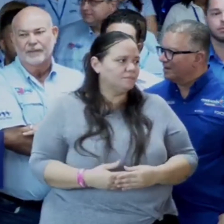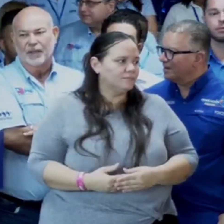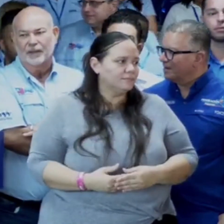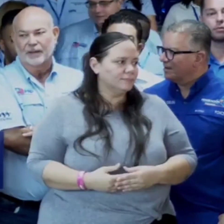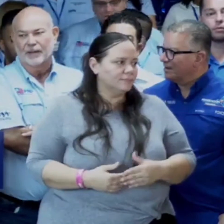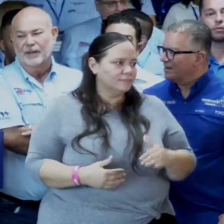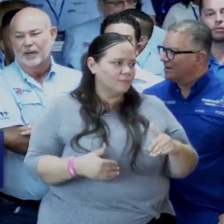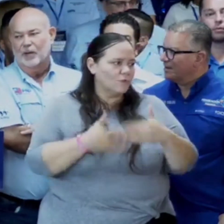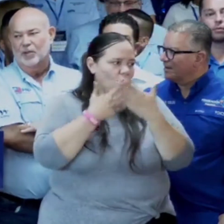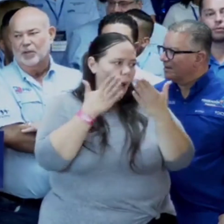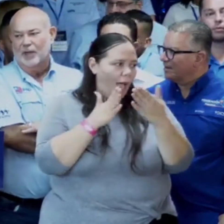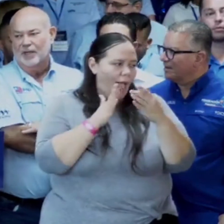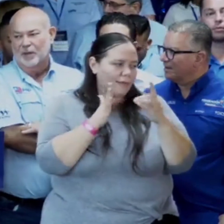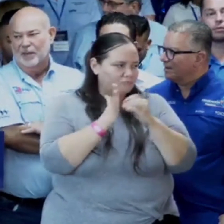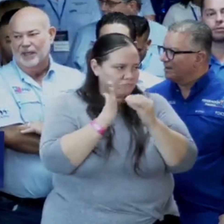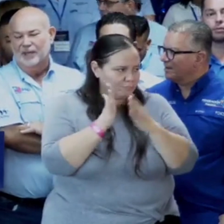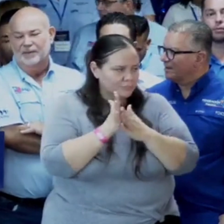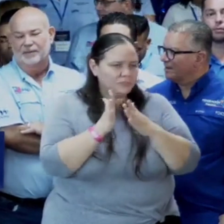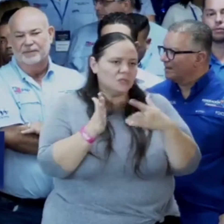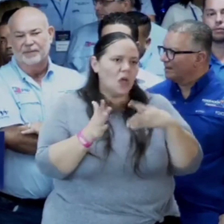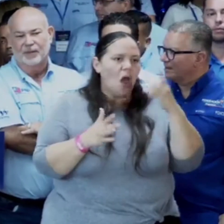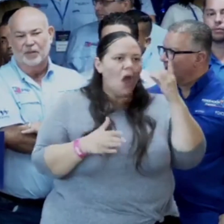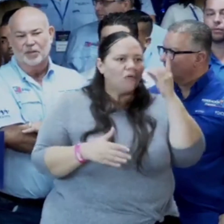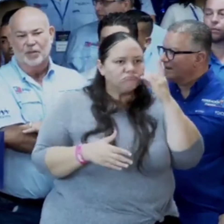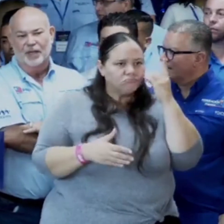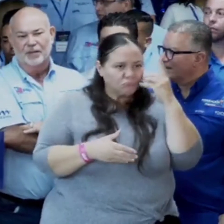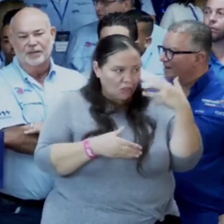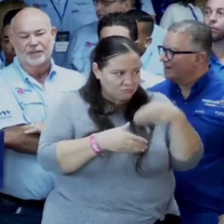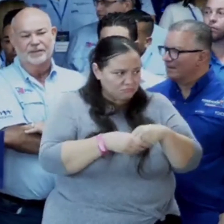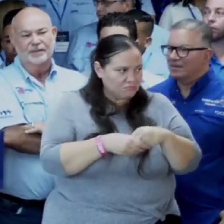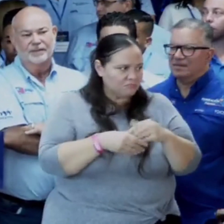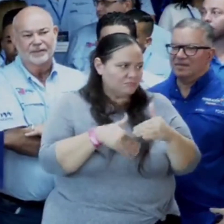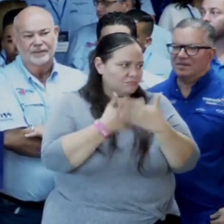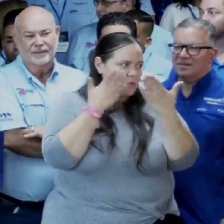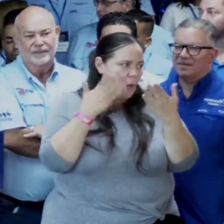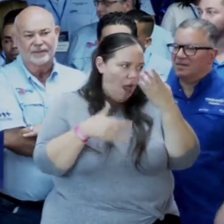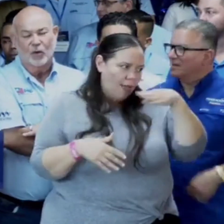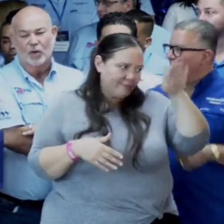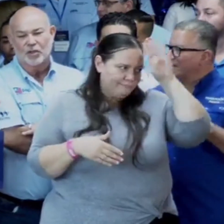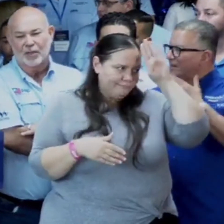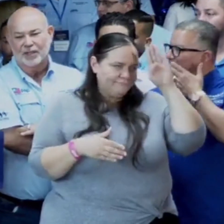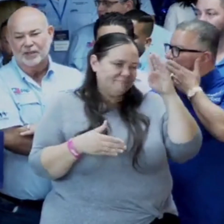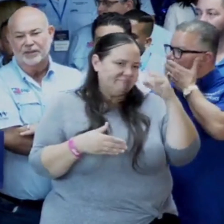candidato del partido popular yo yo no no lo conozco verdad eh Y lleva cuánto 8 años en